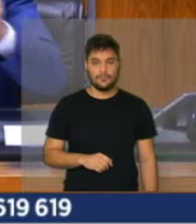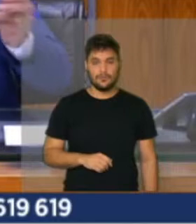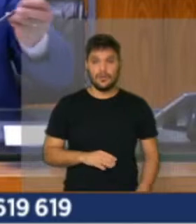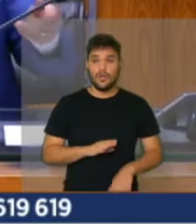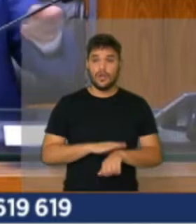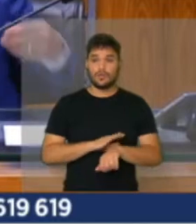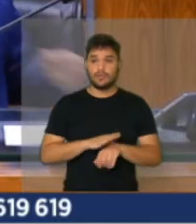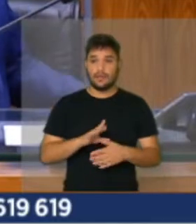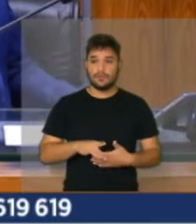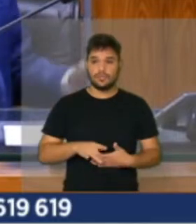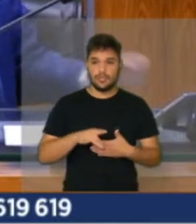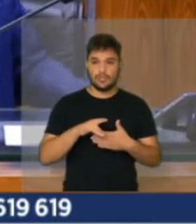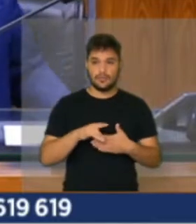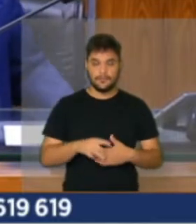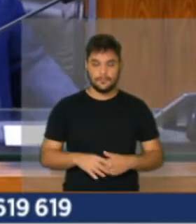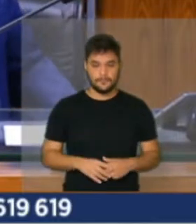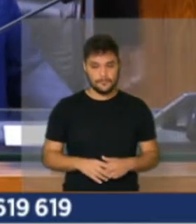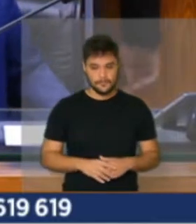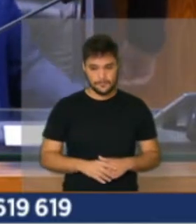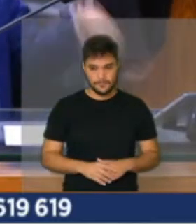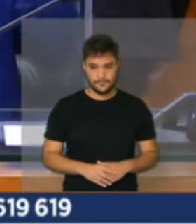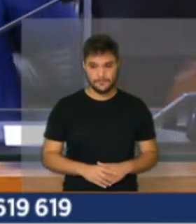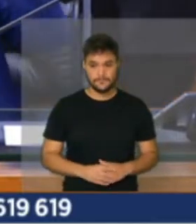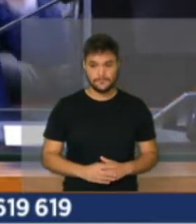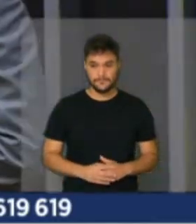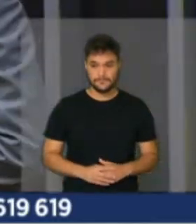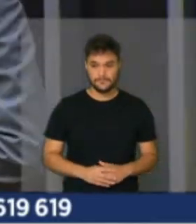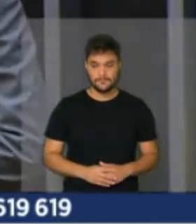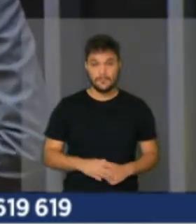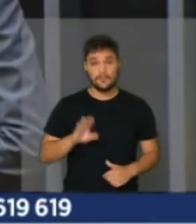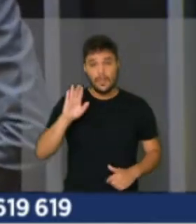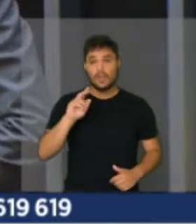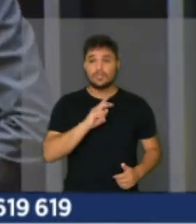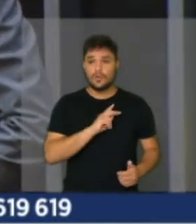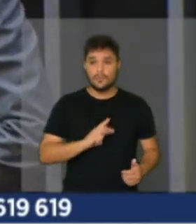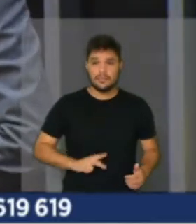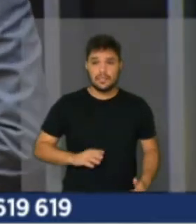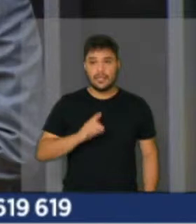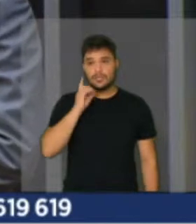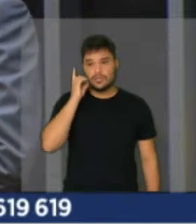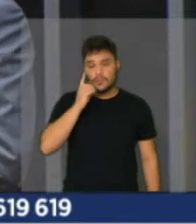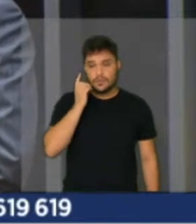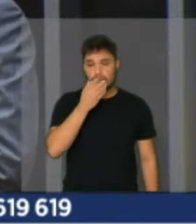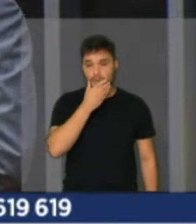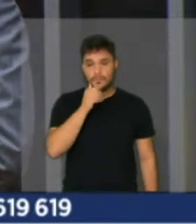DE LÍDER. -- [DEPUTADO]: SENHOR PRESIDENTE, DEPUTADOS, DEPUTADAS... ESSE É UM REQUERIMENTO EXTREMAMENTE IMPORTANTE PARA A CASA... E